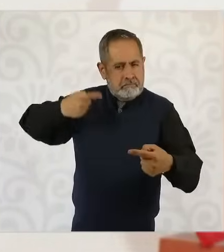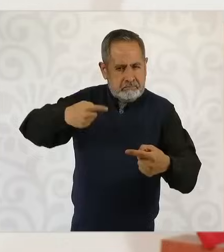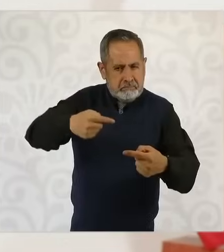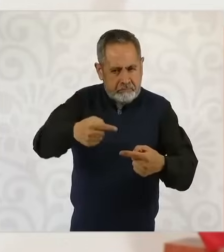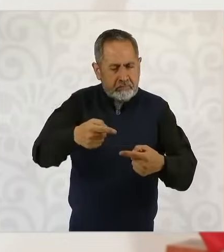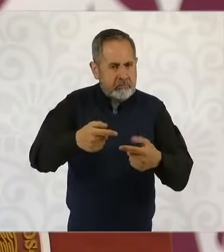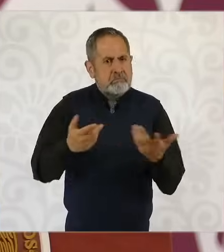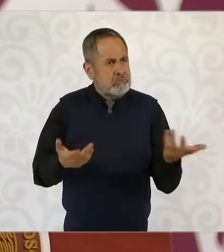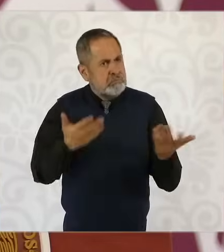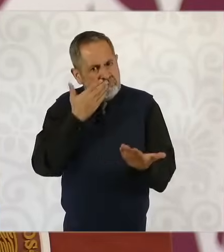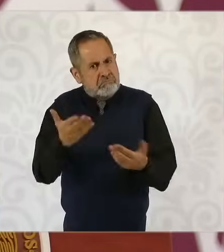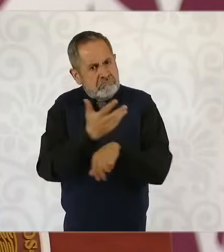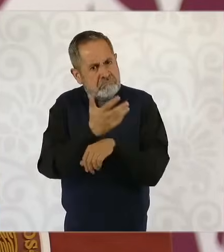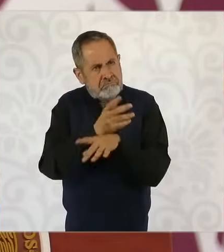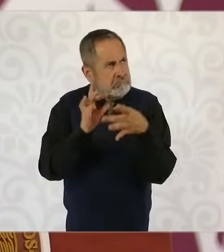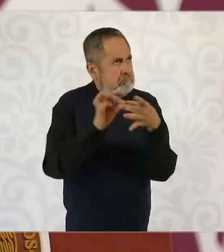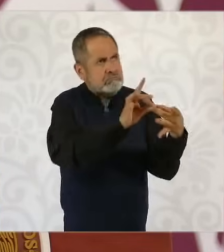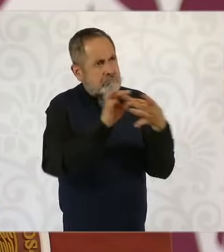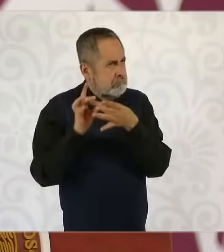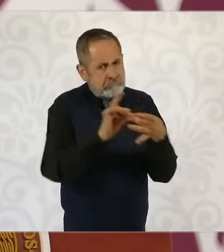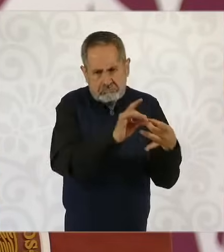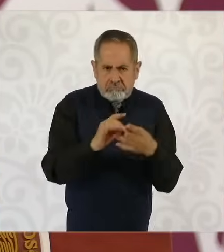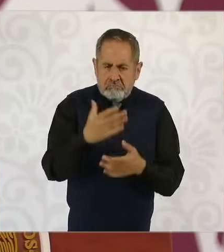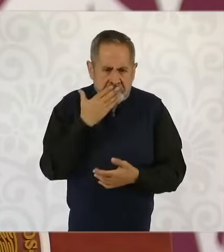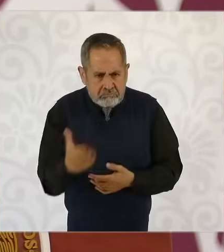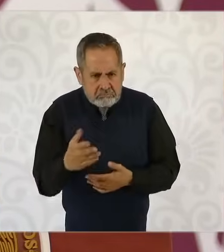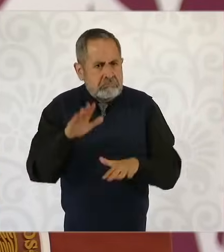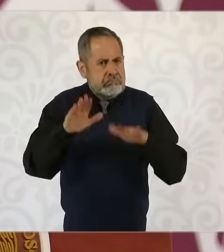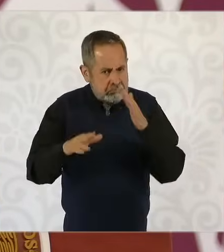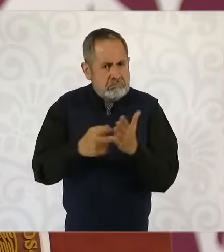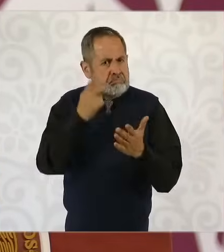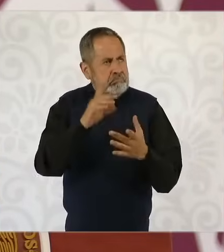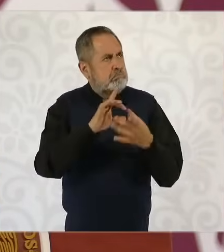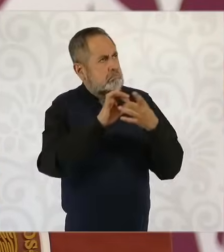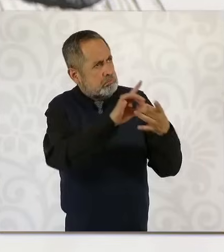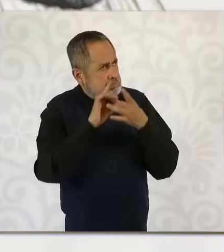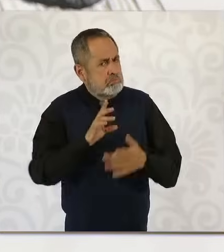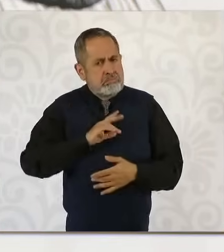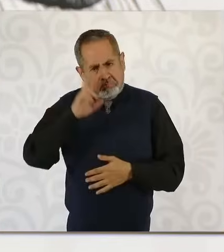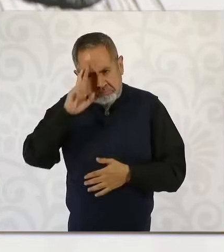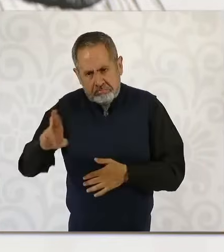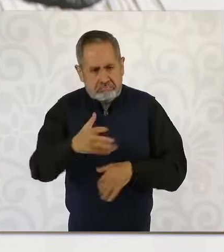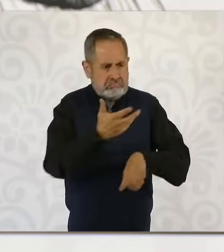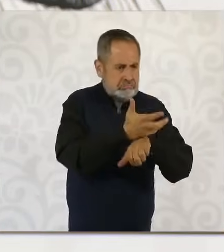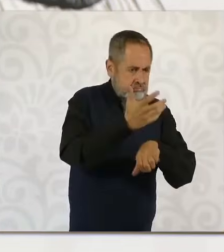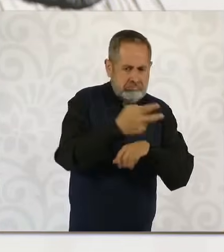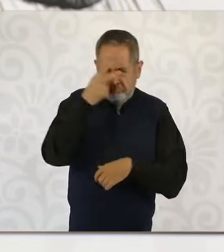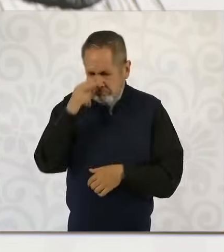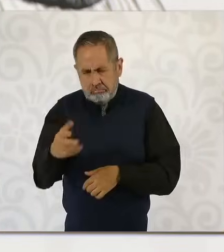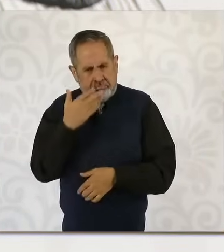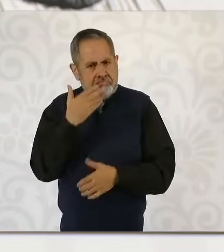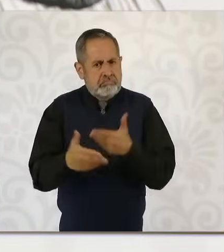ha habido una gran colaboración y coordinación y respeto entre Estados Unidos y México y yo diría